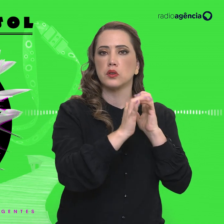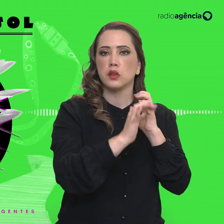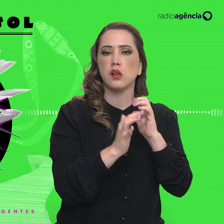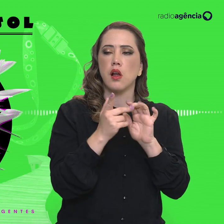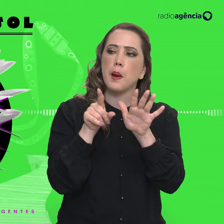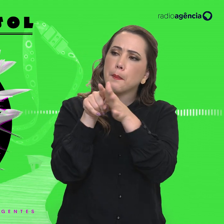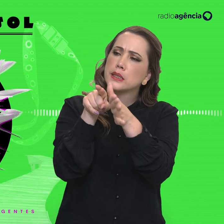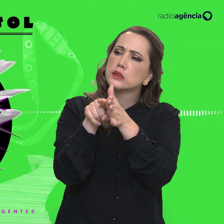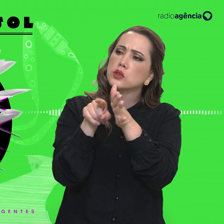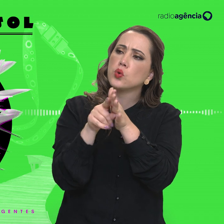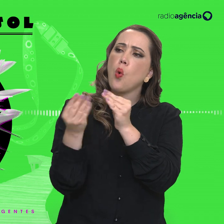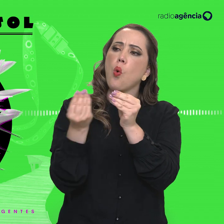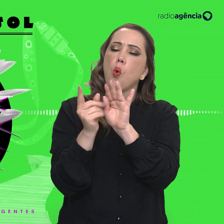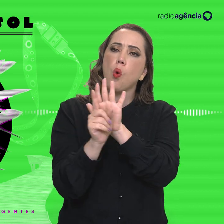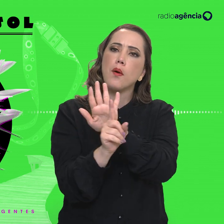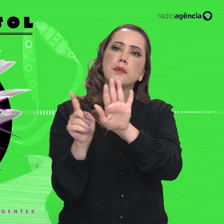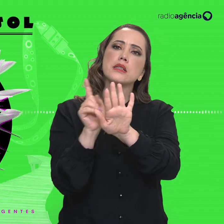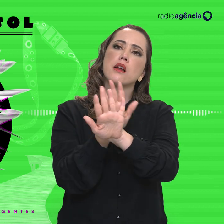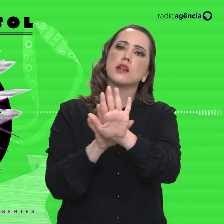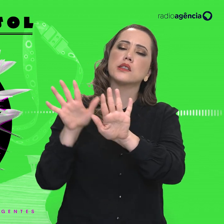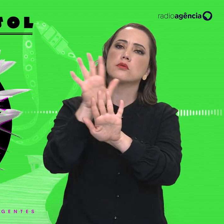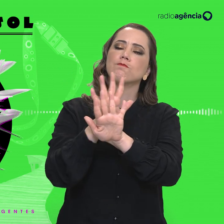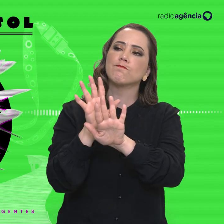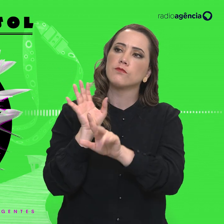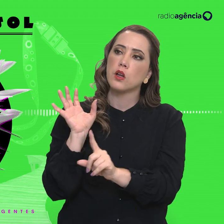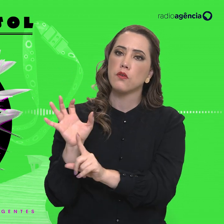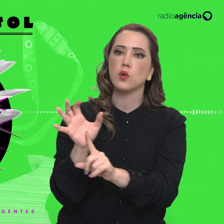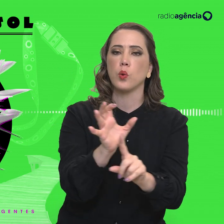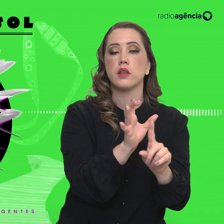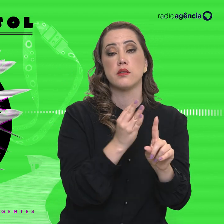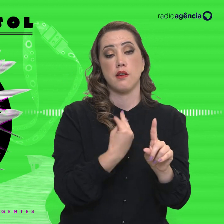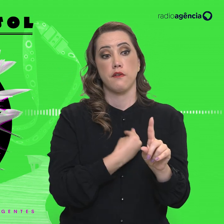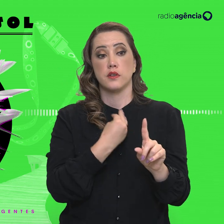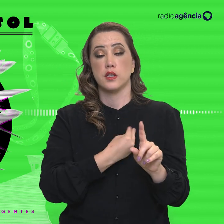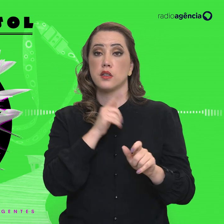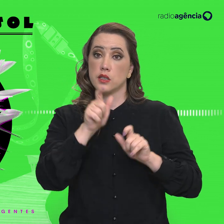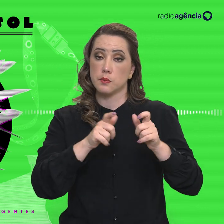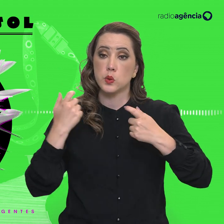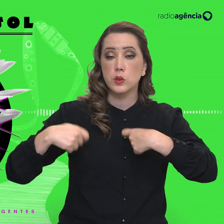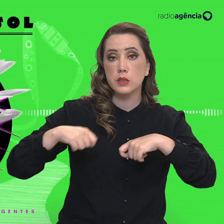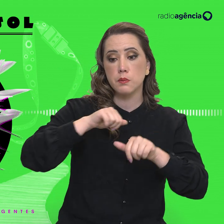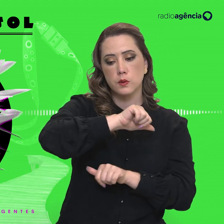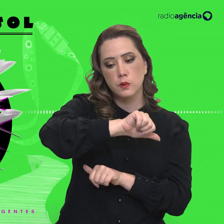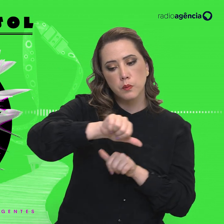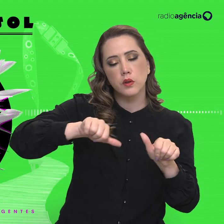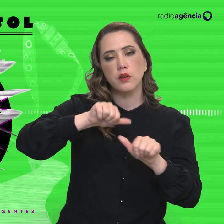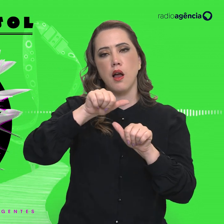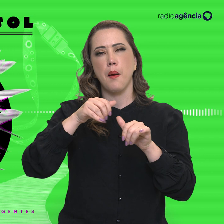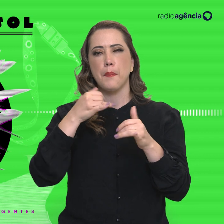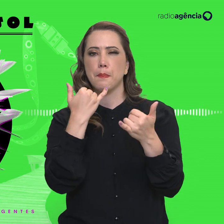essa camuflagem impacta o psicológico de quem tem que se virar nos 30 para se parecer igual aos outros: